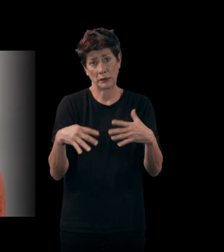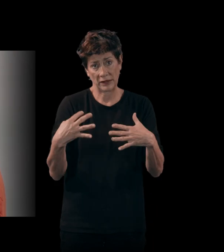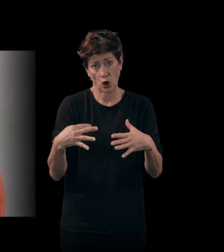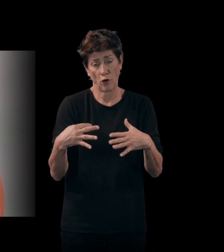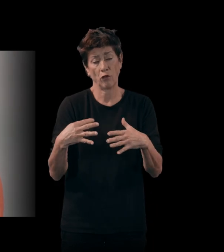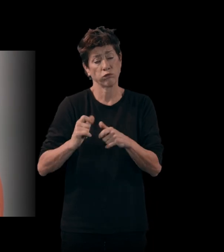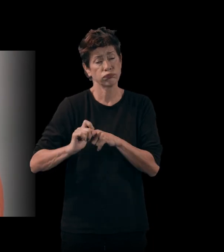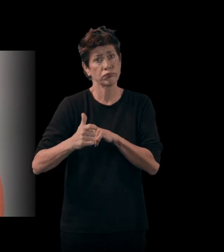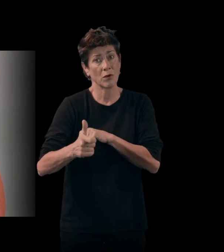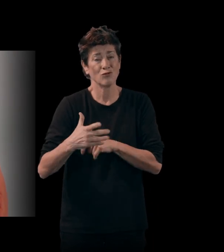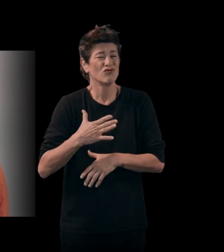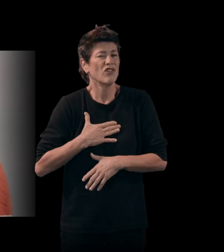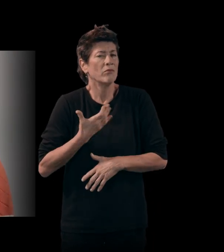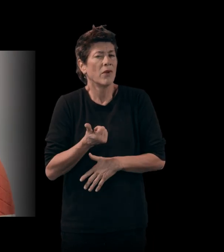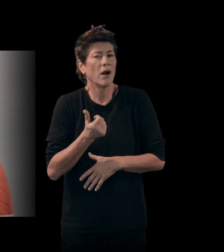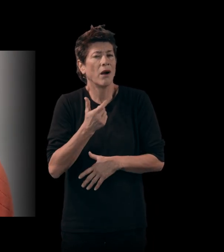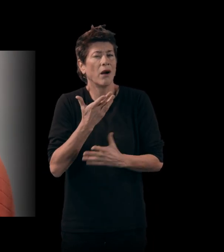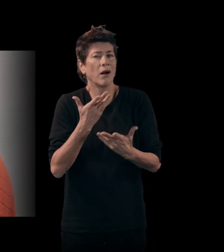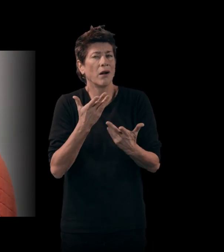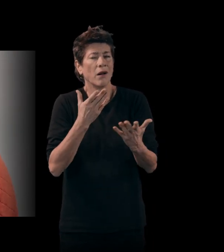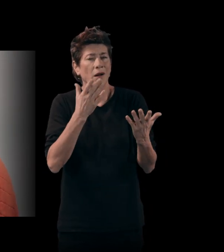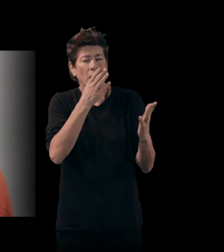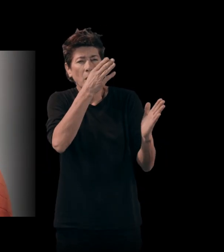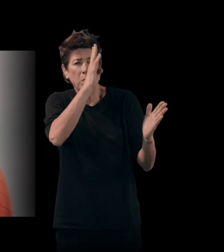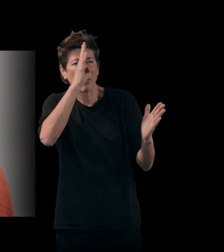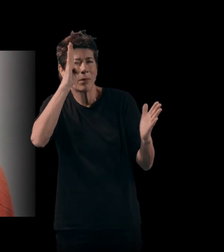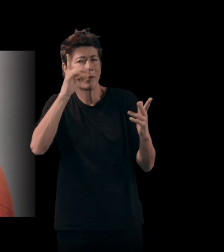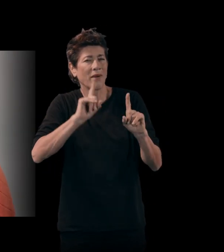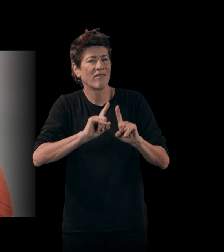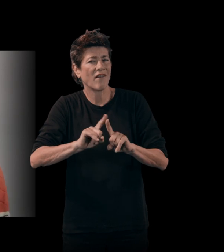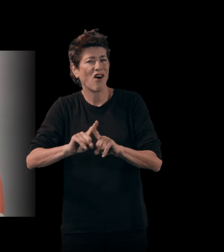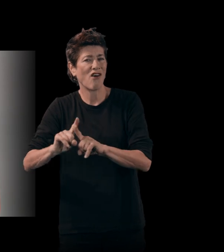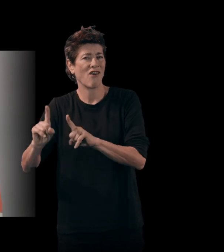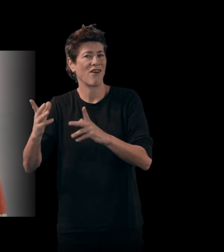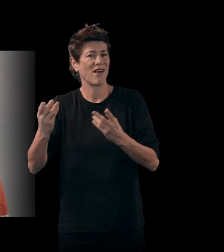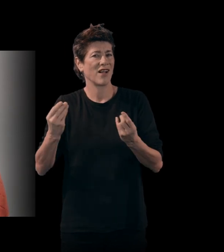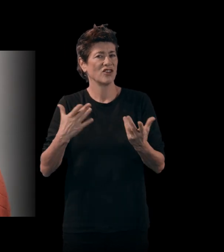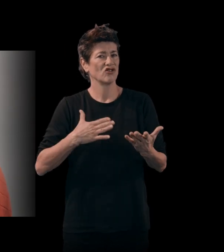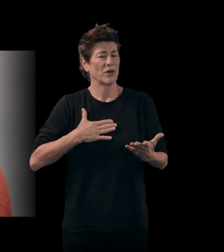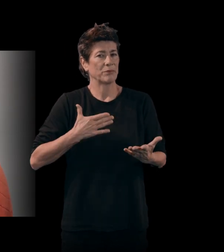J’aime bien ces idées de correspondance, de faire des choses très différentes, de savoir en quoi elles sont différentes.